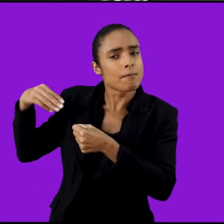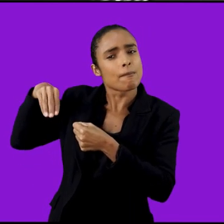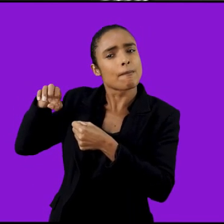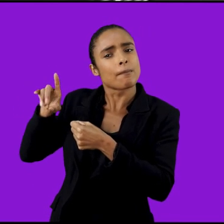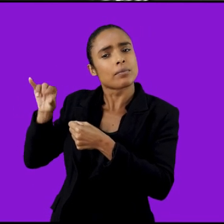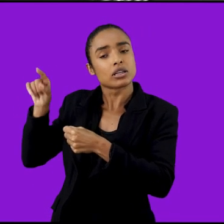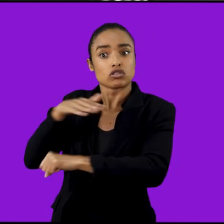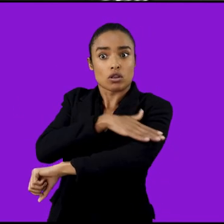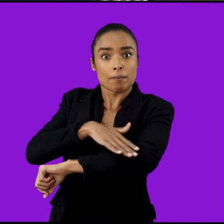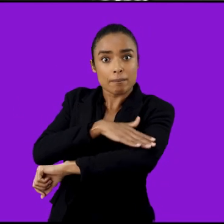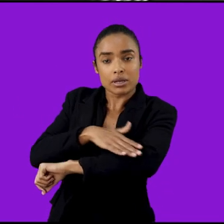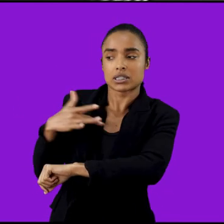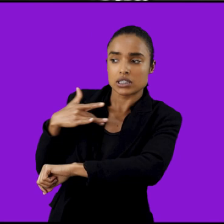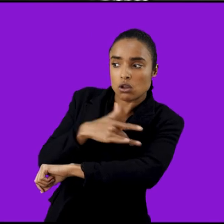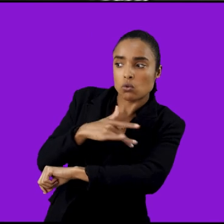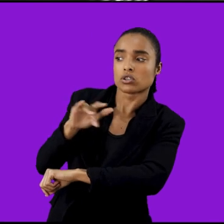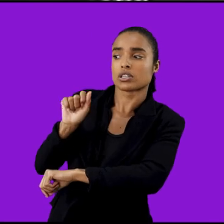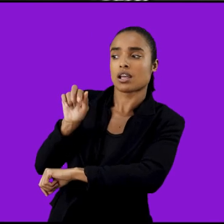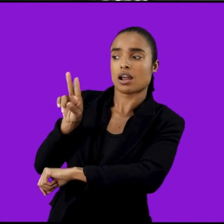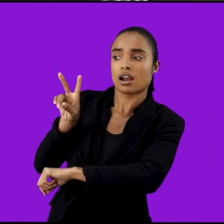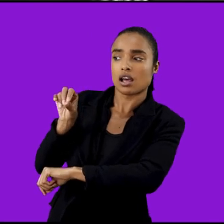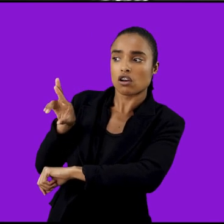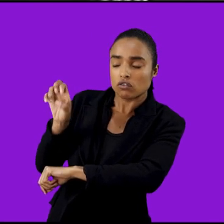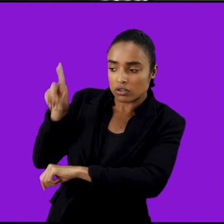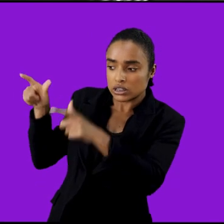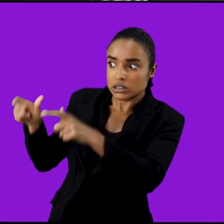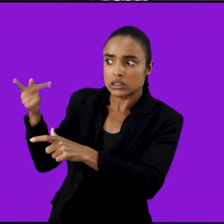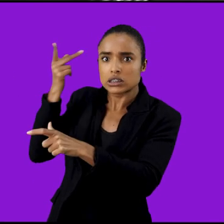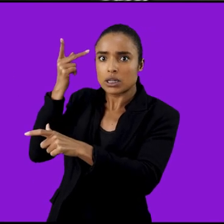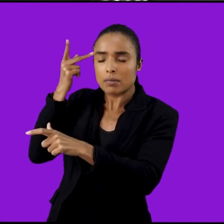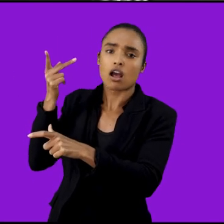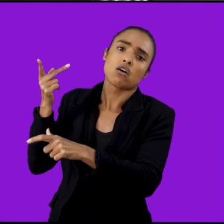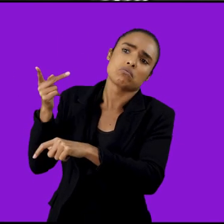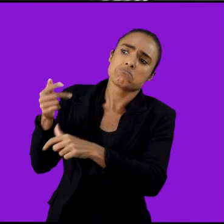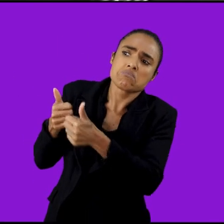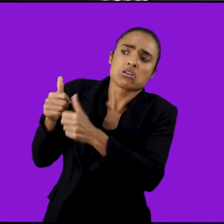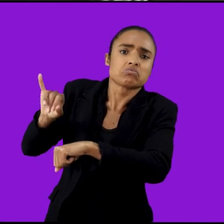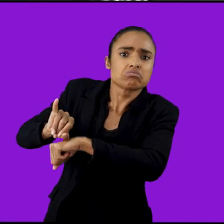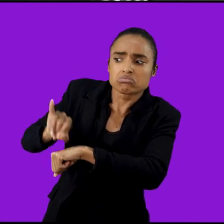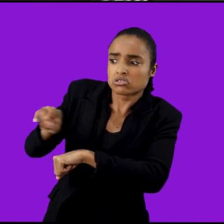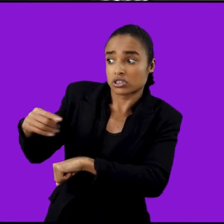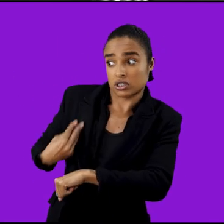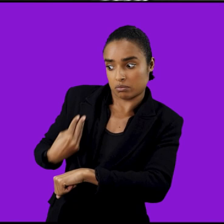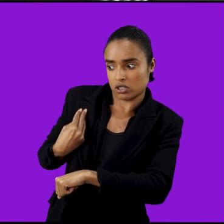média baixa, na Praça da Árvore, na Saúde, ali. O dinheiro também nunca foi abundante? Não, foi escasso. Certo, principalmente esse dinheiro passou